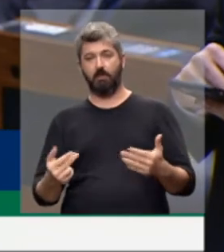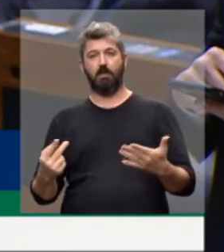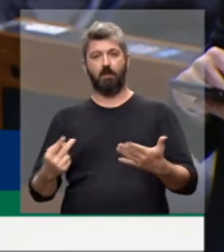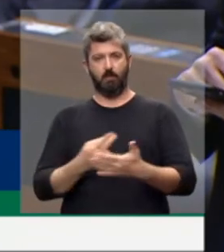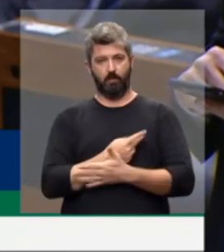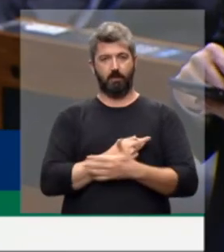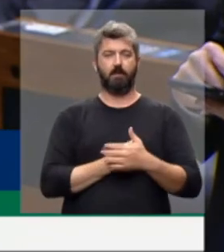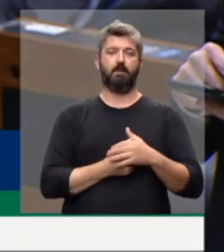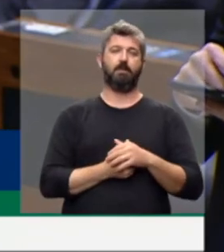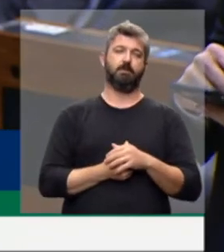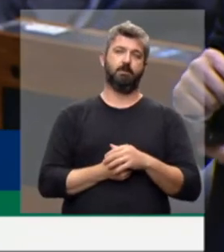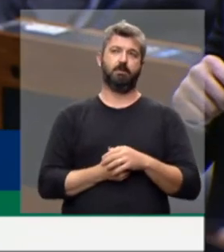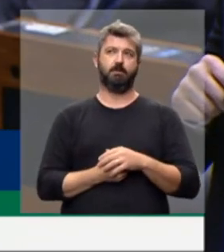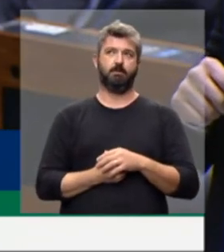ACONTEÇAM AINDA COM MAIS CELERIDADE, NO NOSSO ESTADO